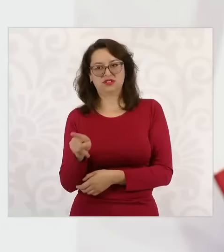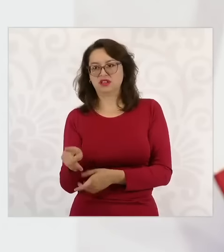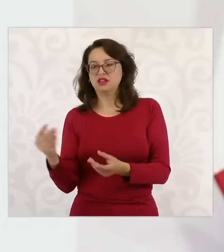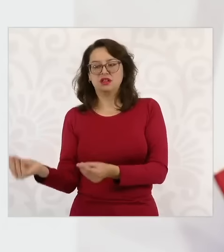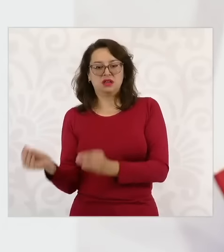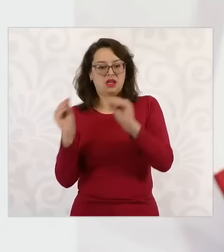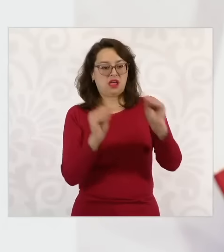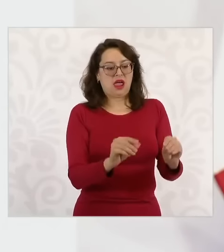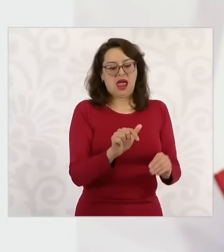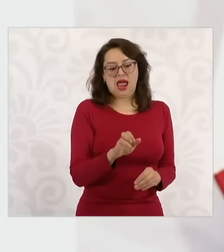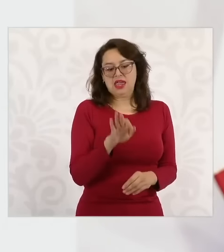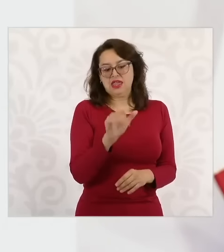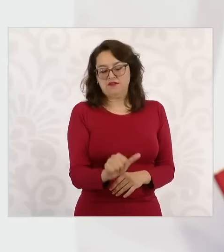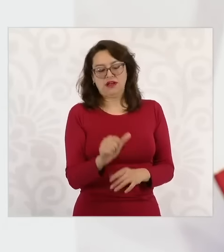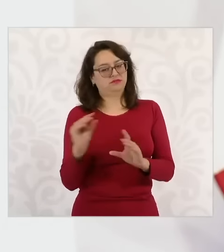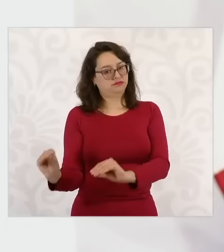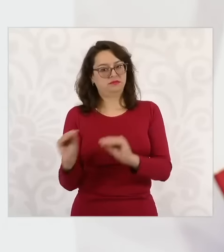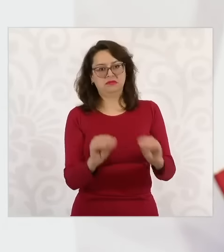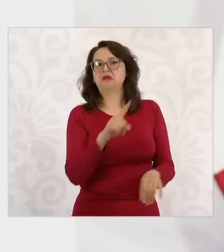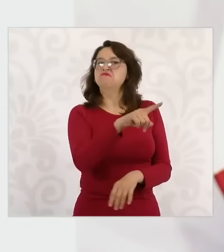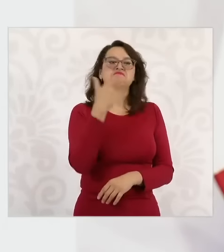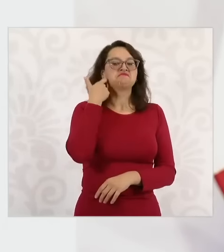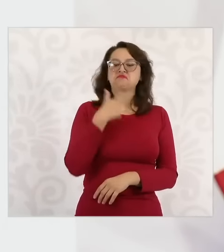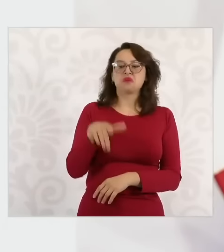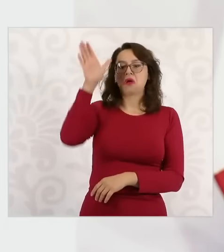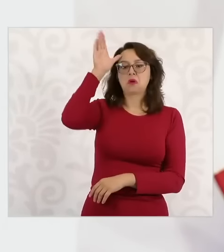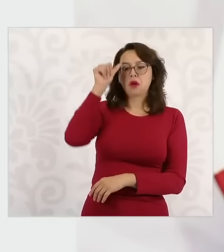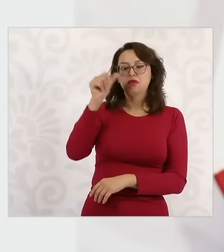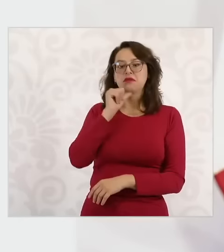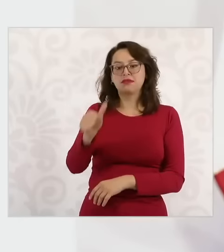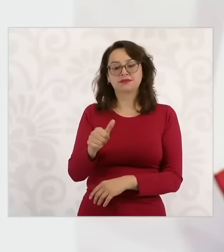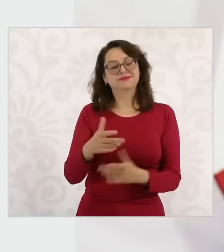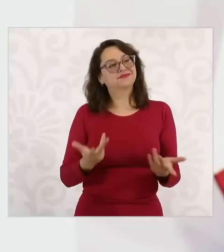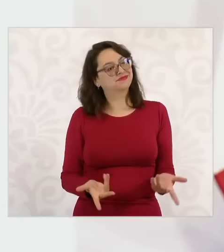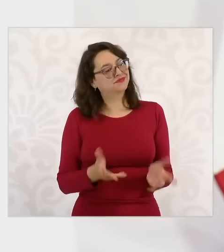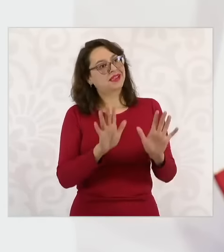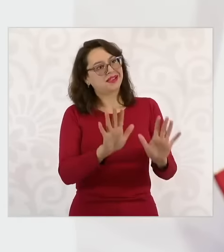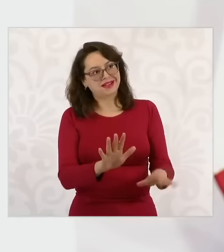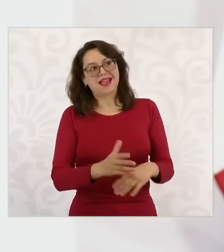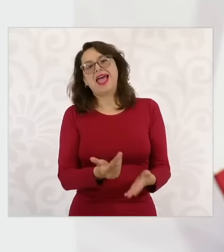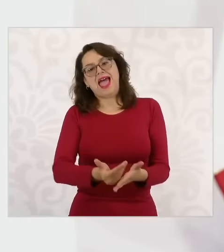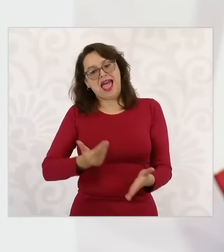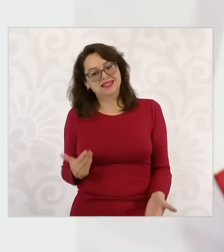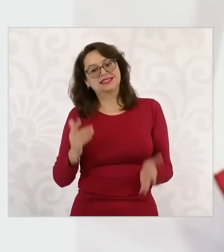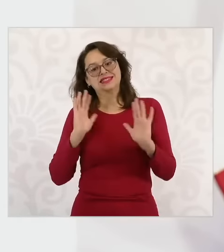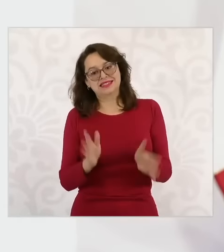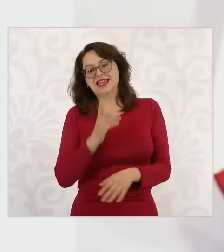se contestaron con toda prontitud. En primer lugar, la decisión de llevar la carga alfa pues